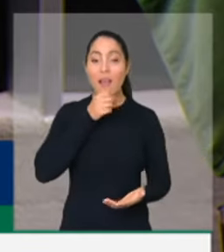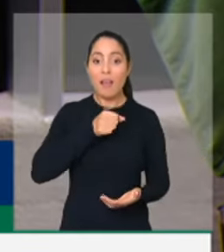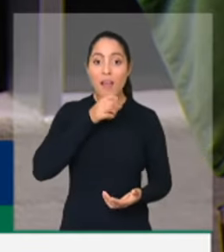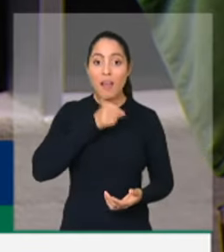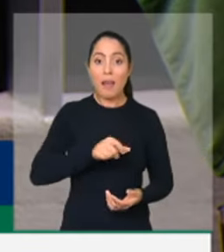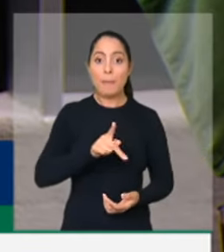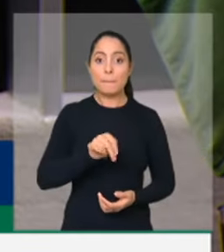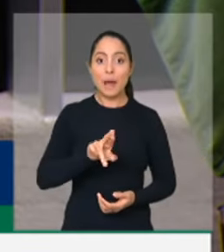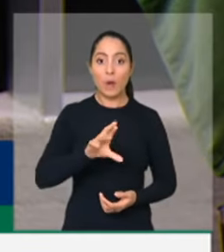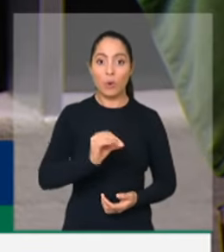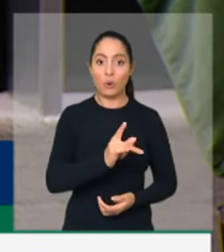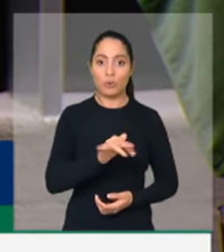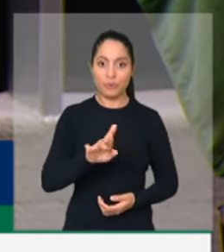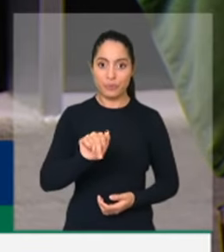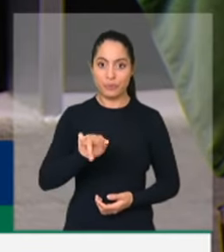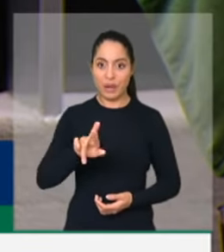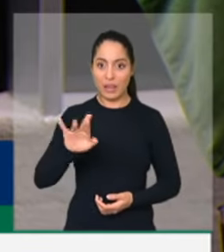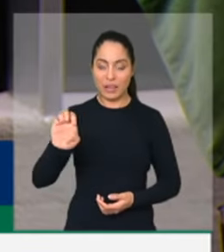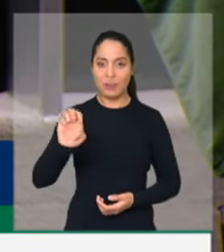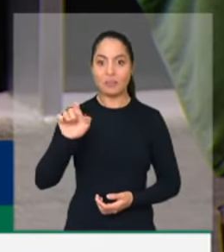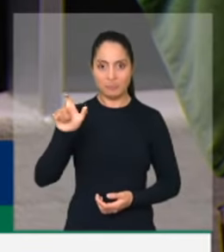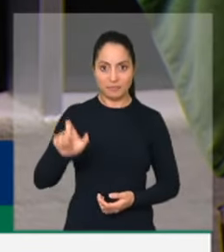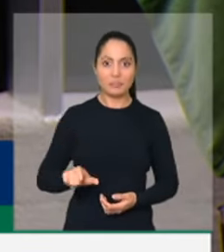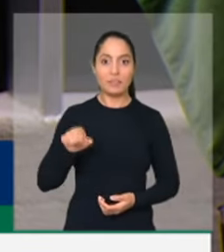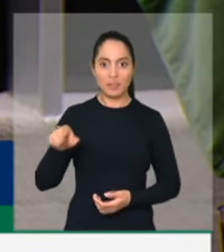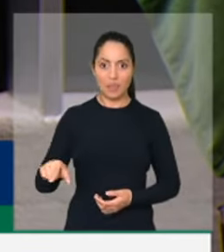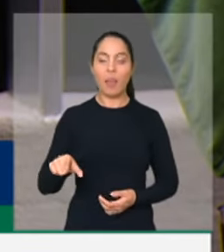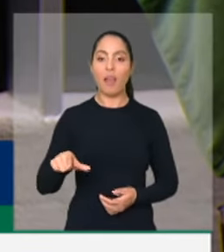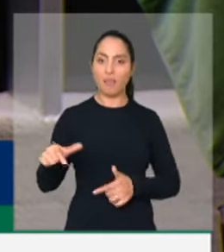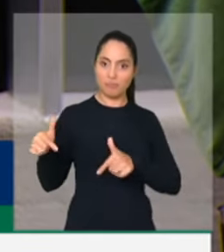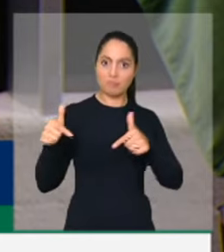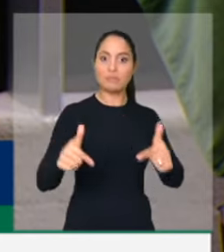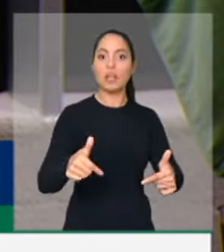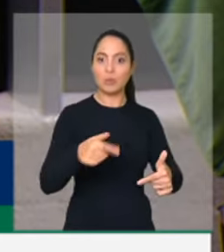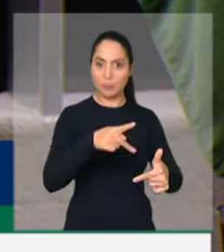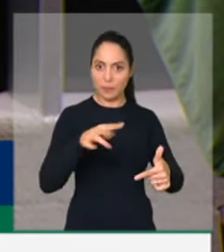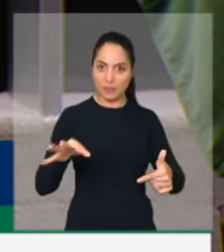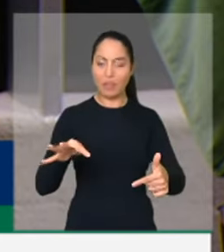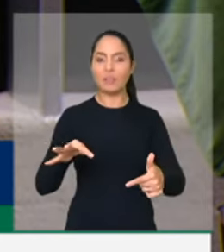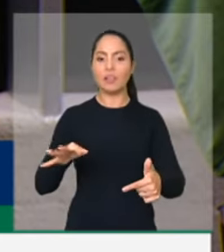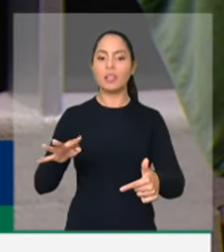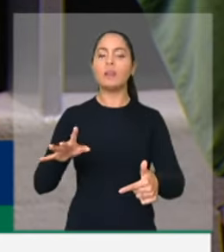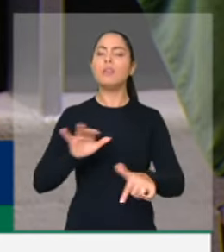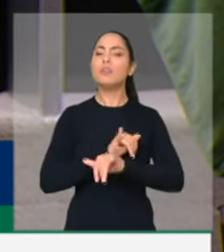MILITANTE DO PARTIDO DOS TRABALHADORES TRABALHADORES: NÓS TEMOS QUE ESPERANÇA AR O BRASIL. ESSE HOJE É O NOSSO